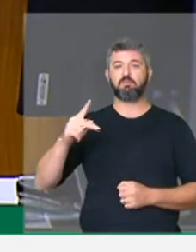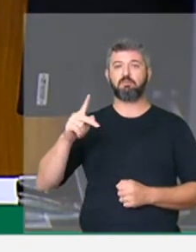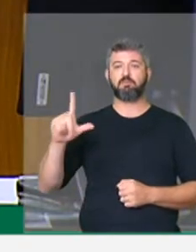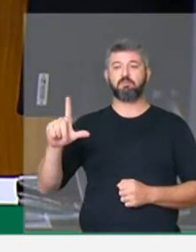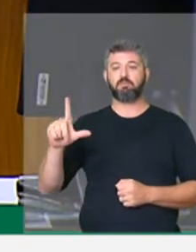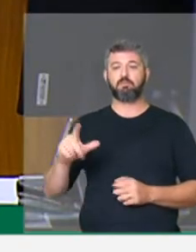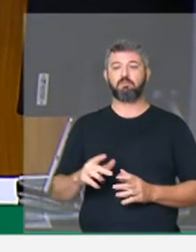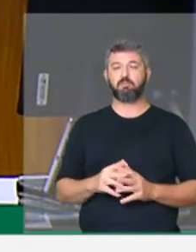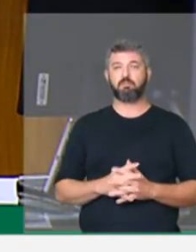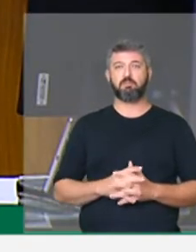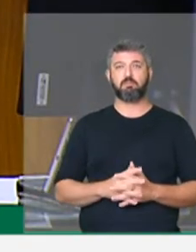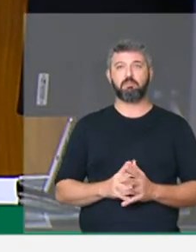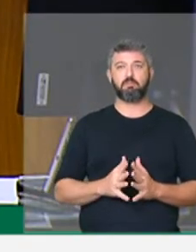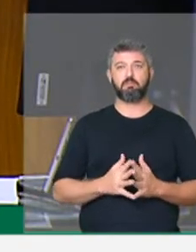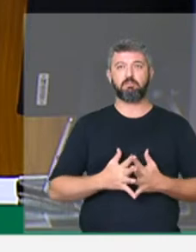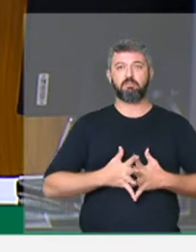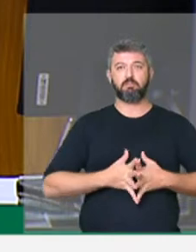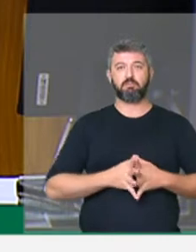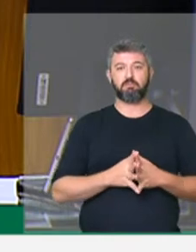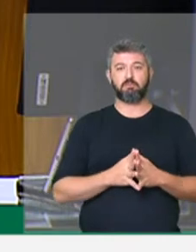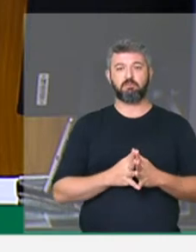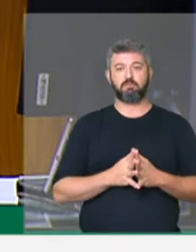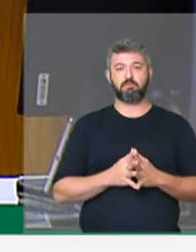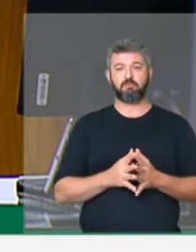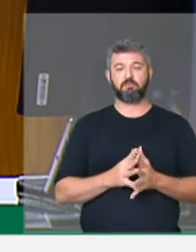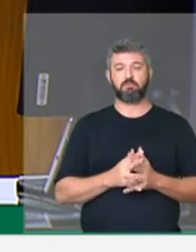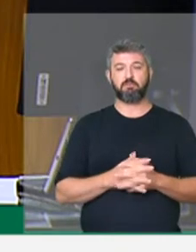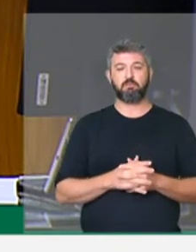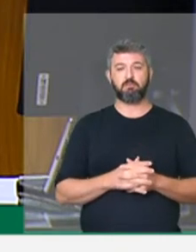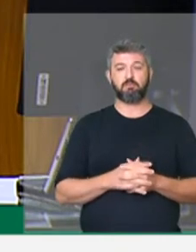PRESSUPOSTOS CONSTITUCIONAIS. PRAF PRAF [PRESIDENTE]: COMO ORIENTA A PROGRESSISTAS,